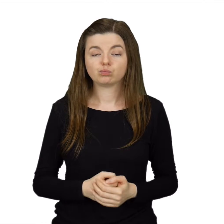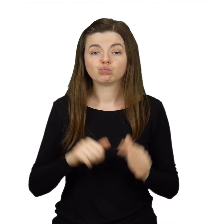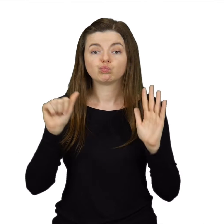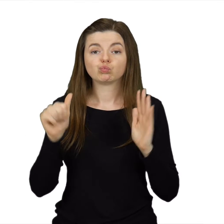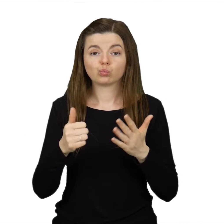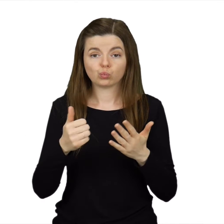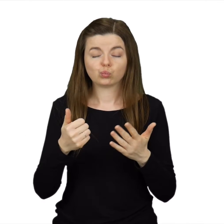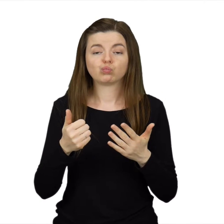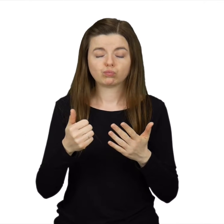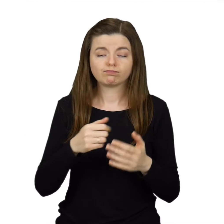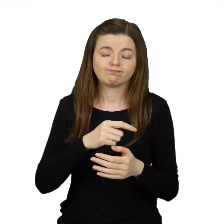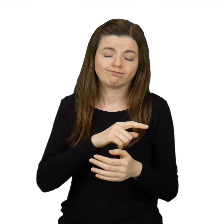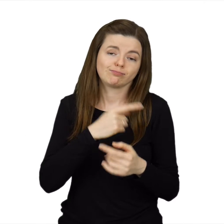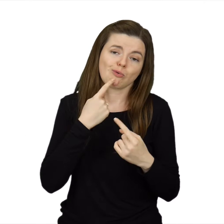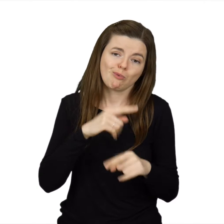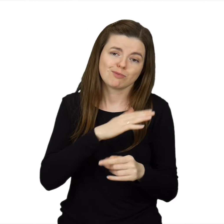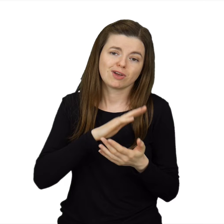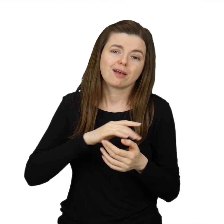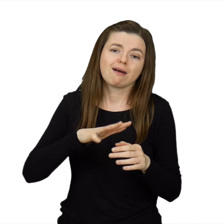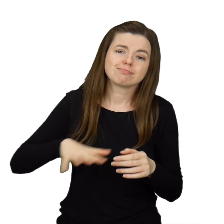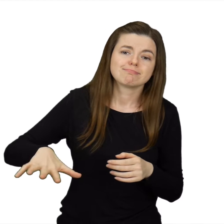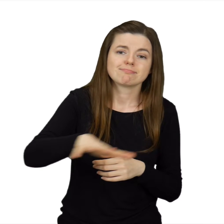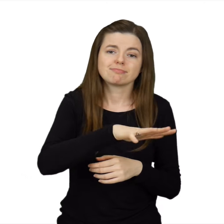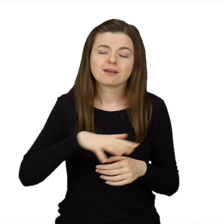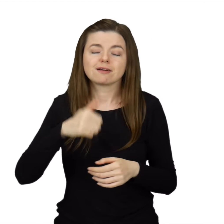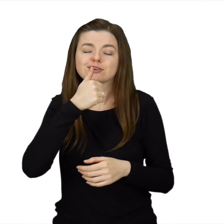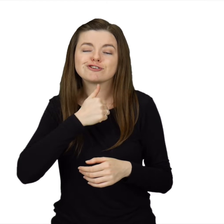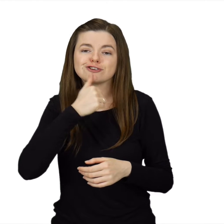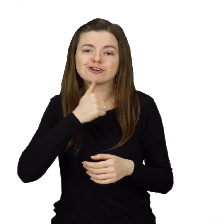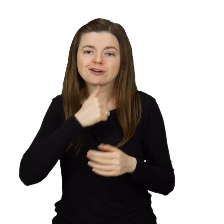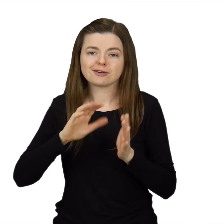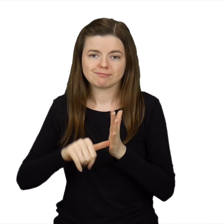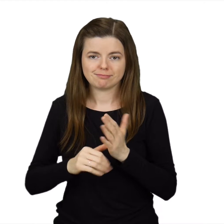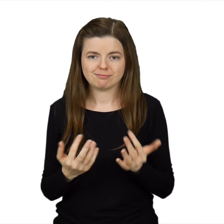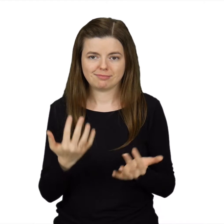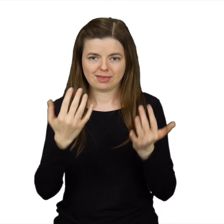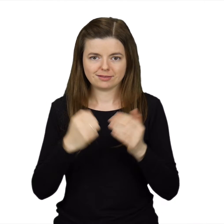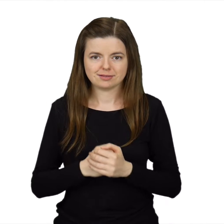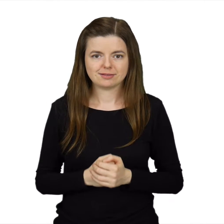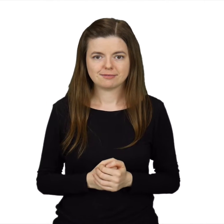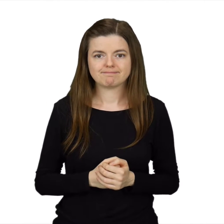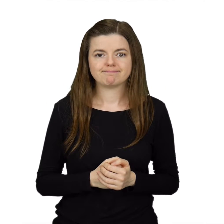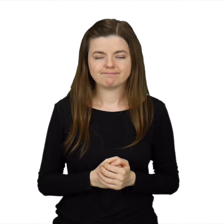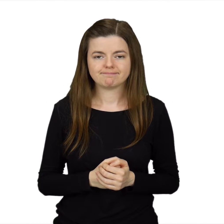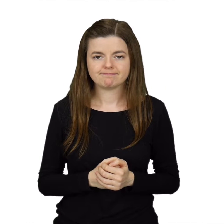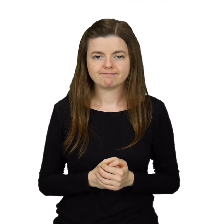utrzymanie terenów zieleni miejskiej,